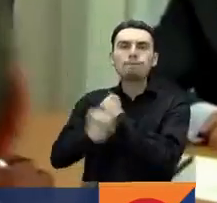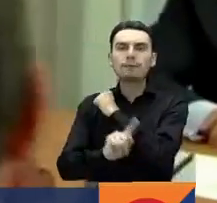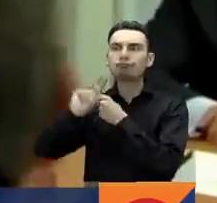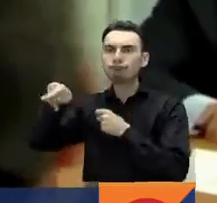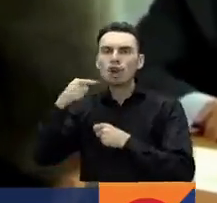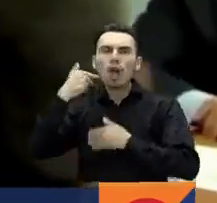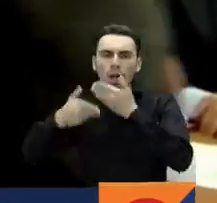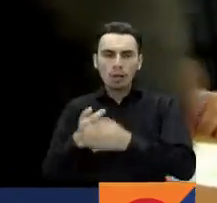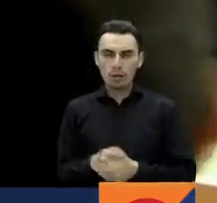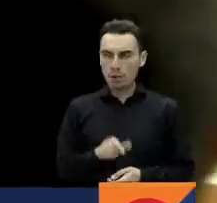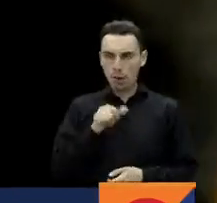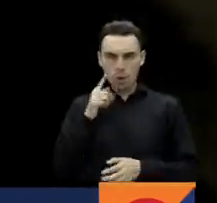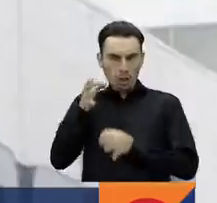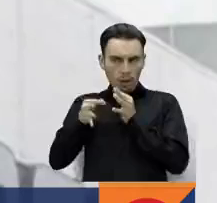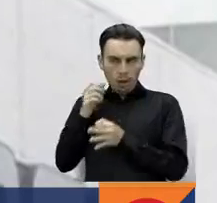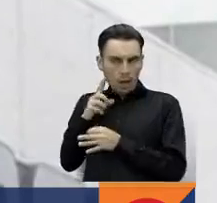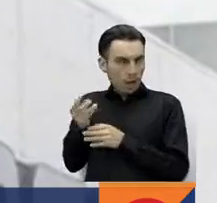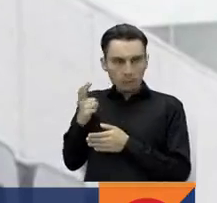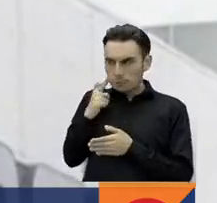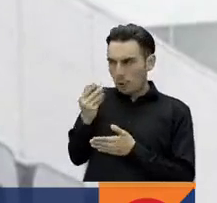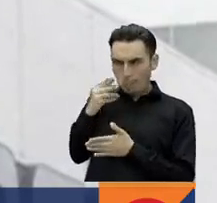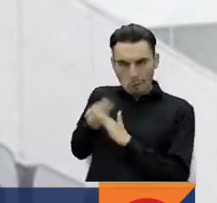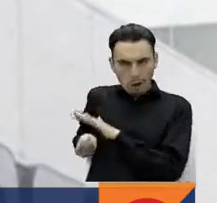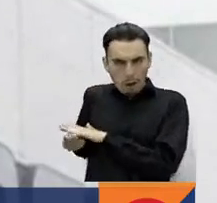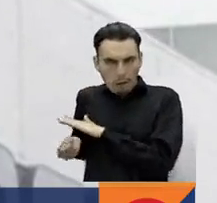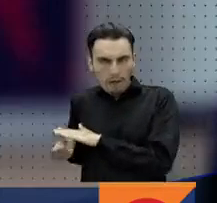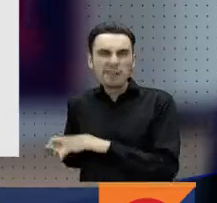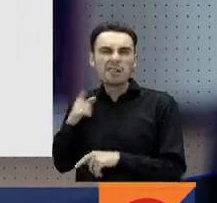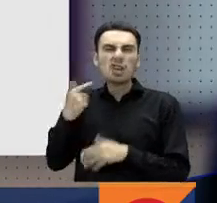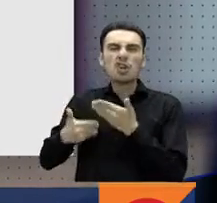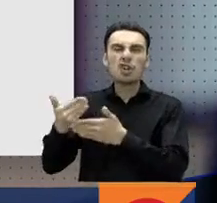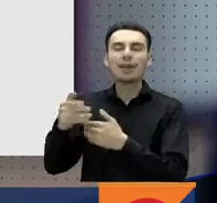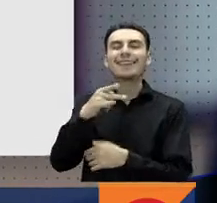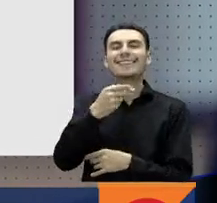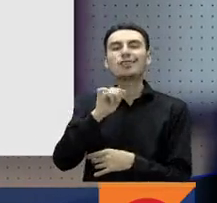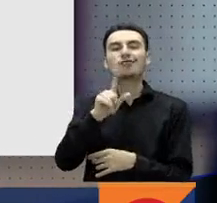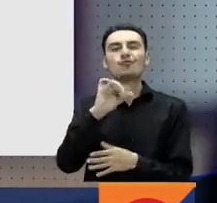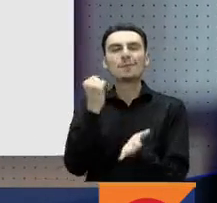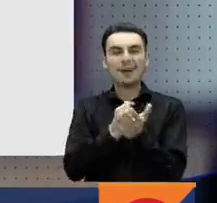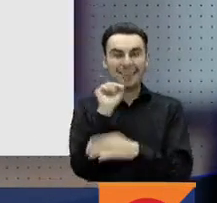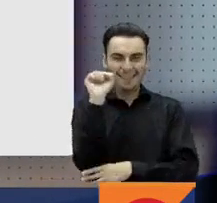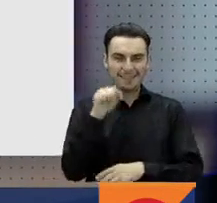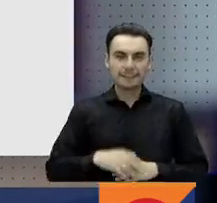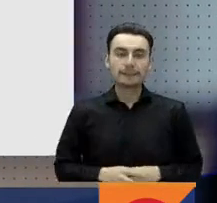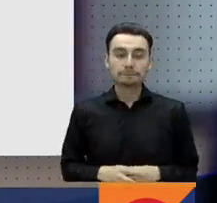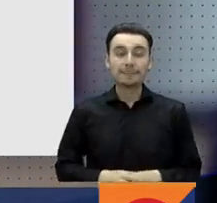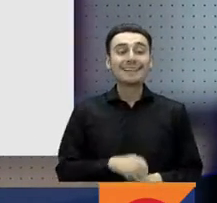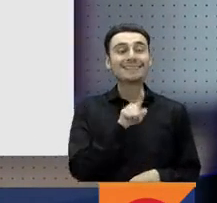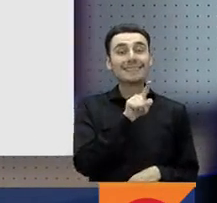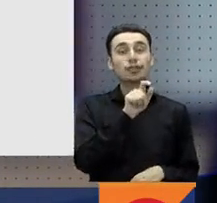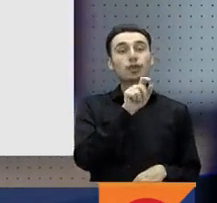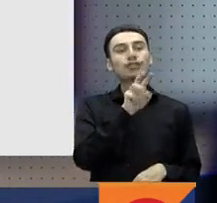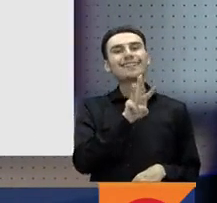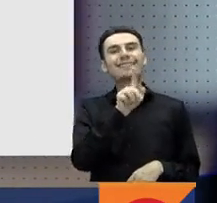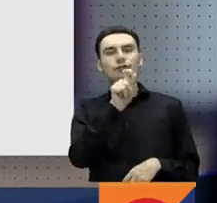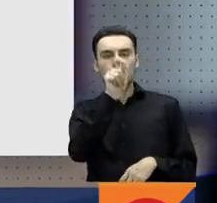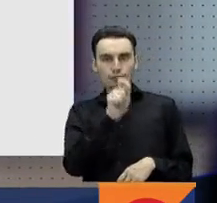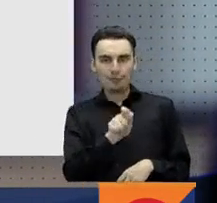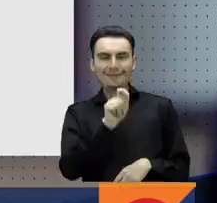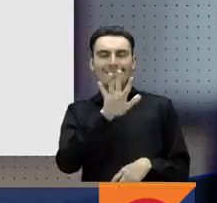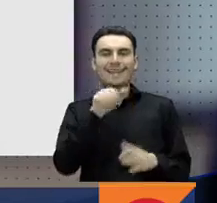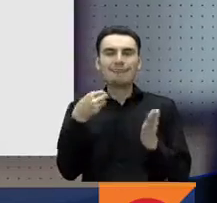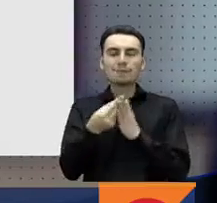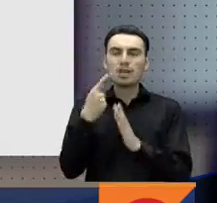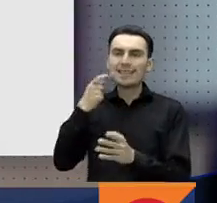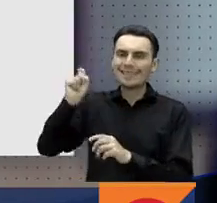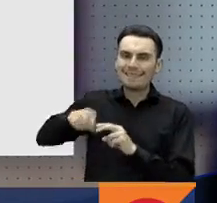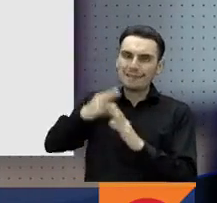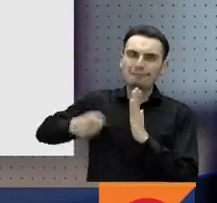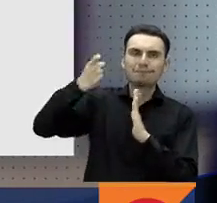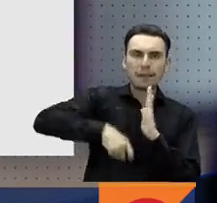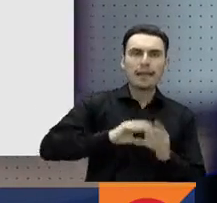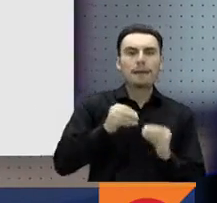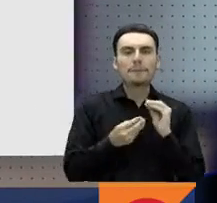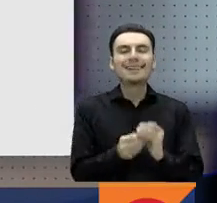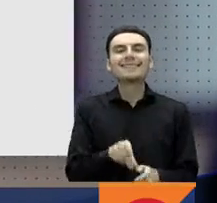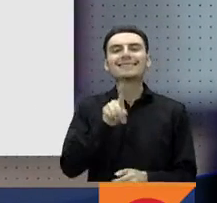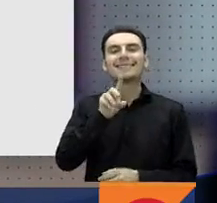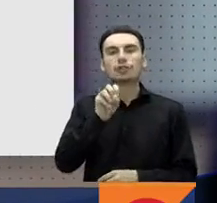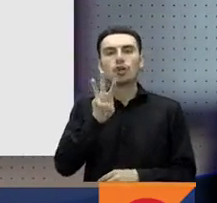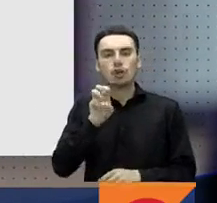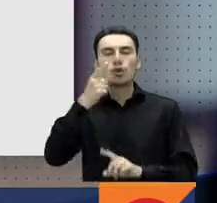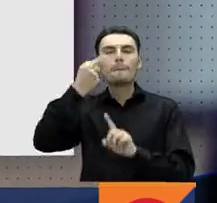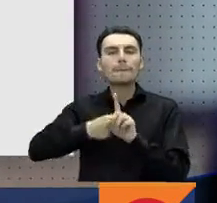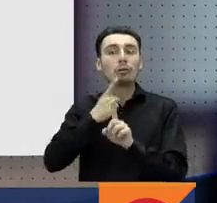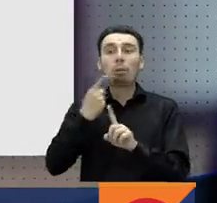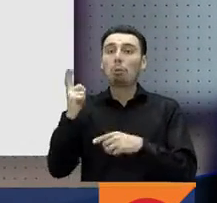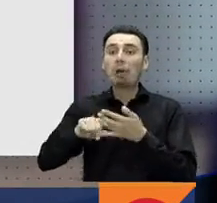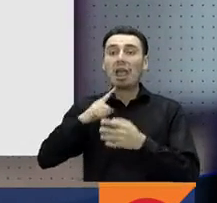defensa lo apeló.